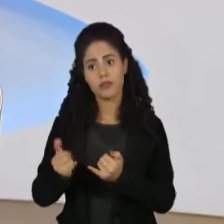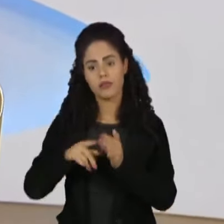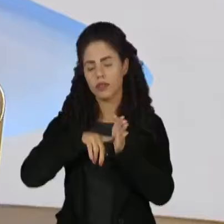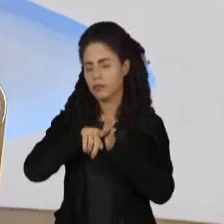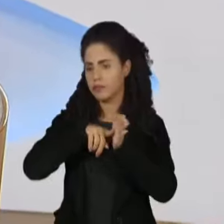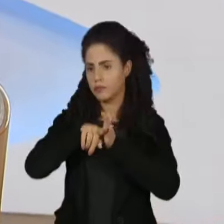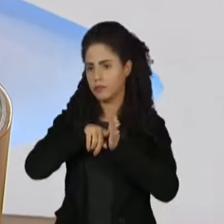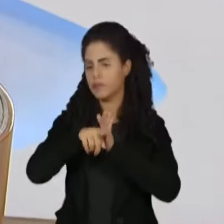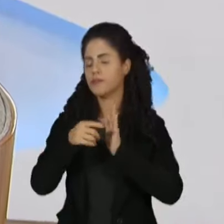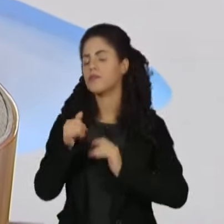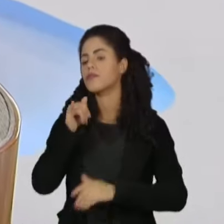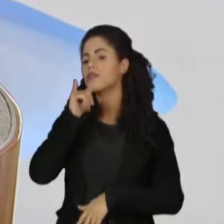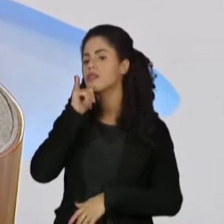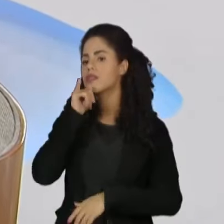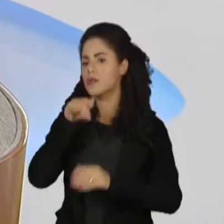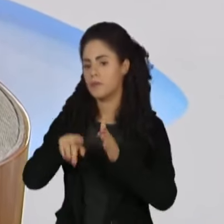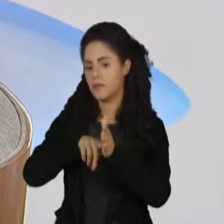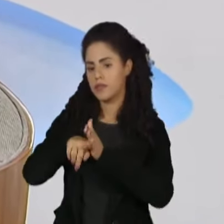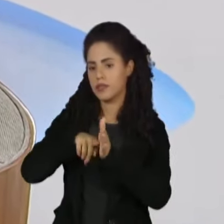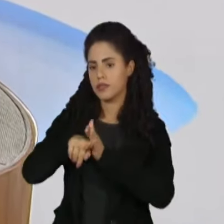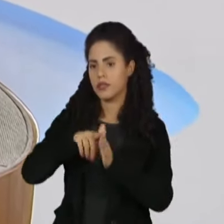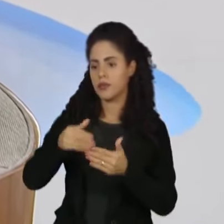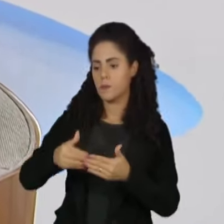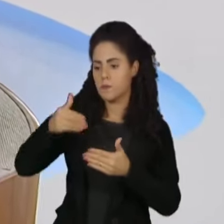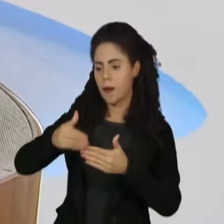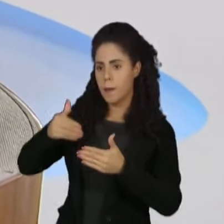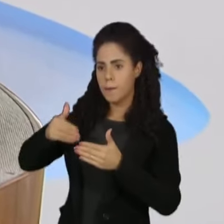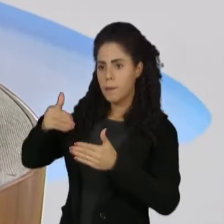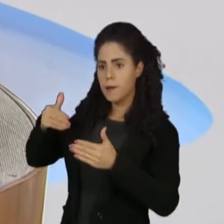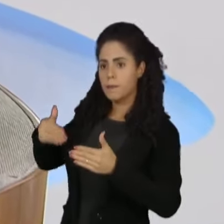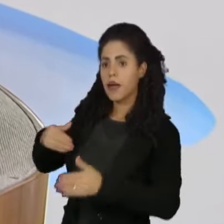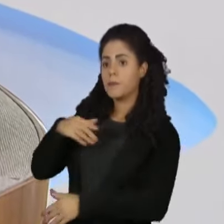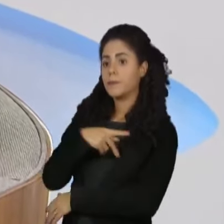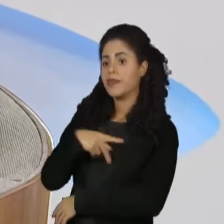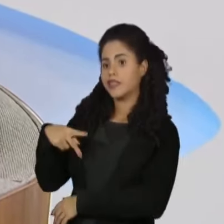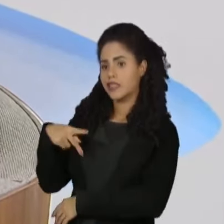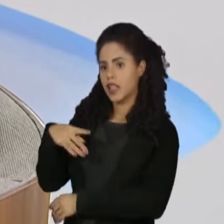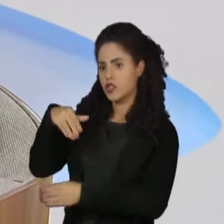fazia por exemplo na nas últimas eleições eh presidenciais tinha gente que falava Você vai